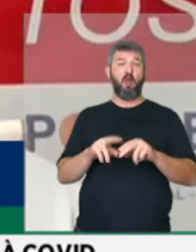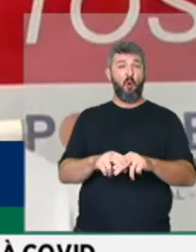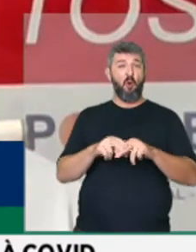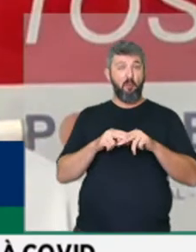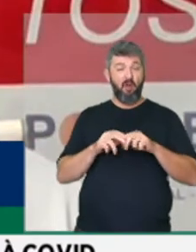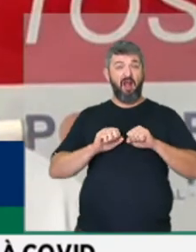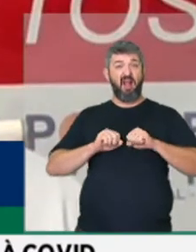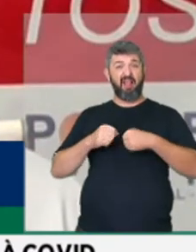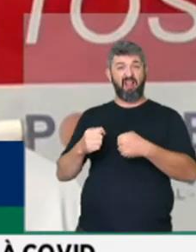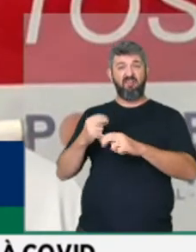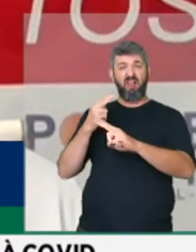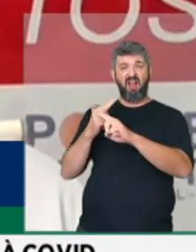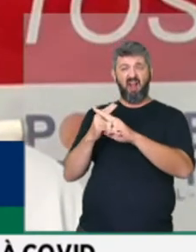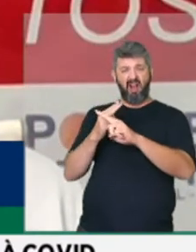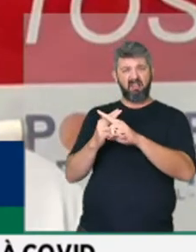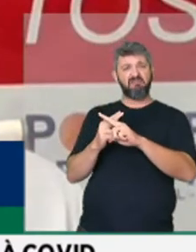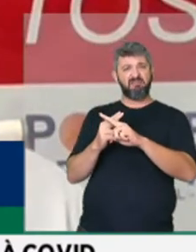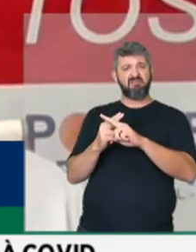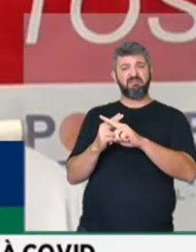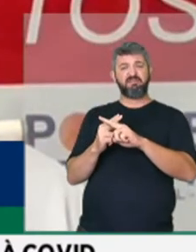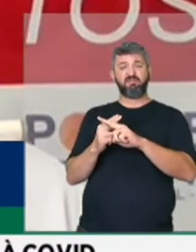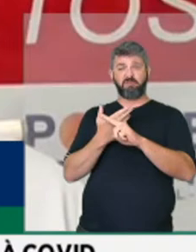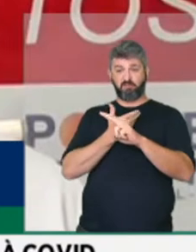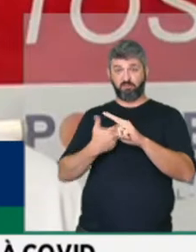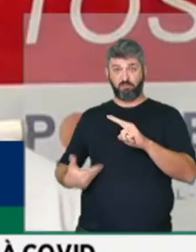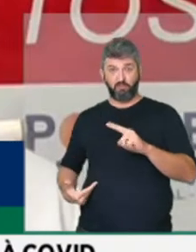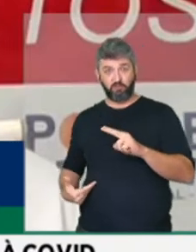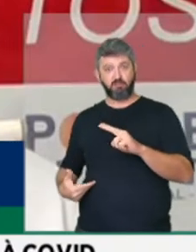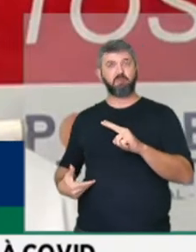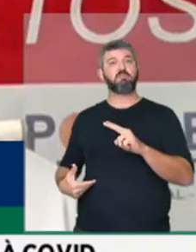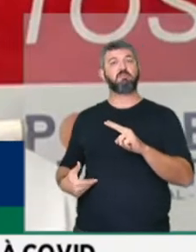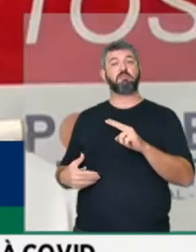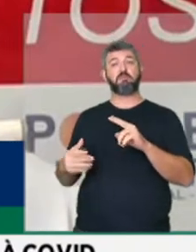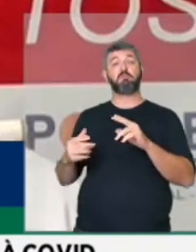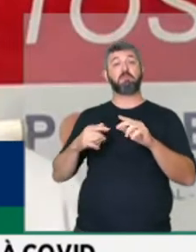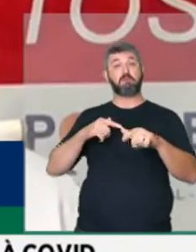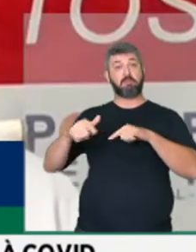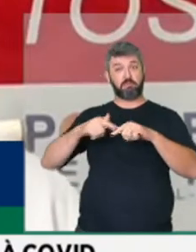SER RESPEITADO. -- [DEPUTADO]: DE OUTRA PARTE PRESIDENTE EU QUERO DIZER QUE FIQUEI IMPRESSIONADO